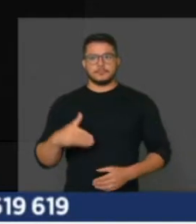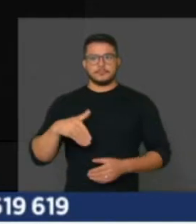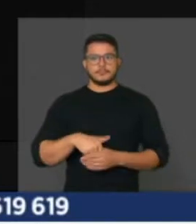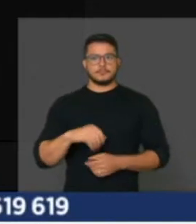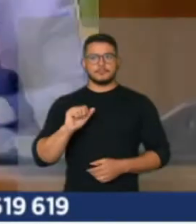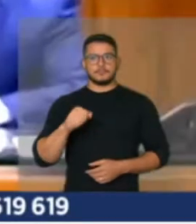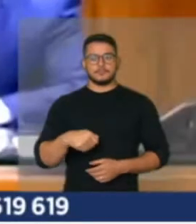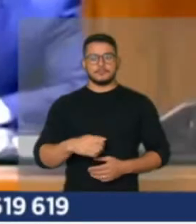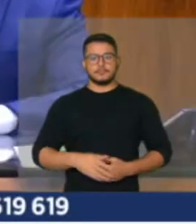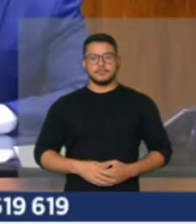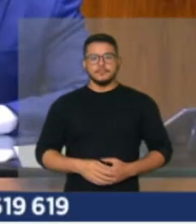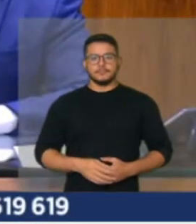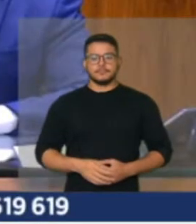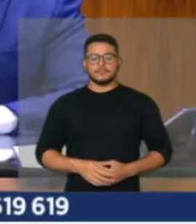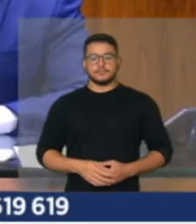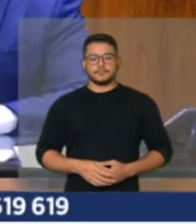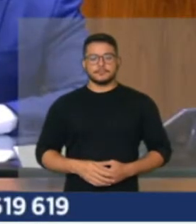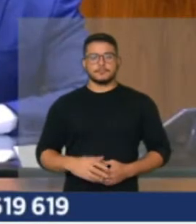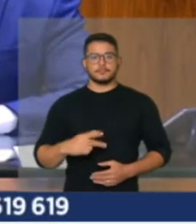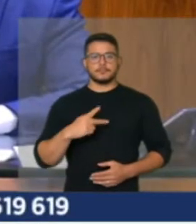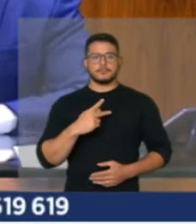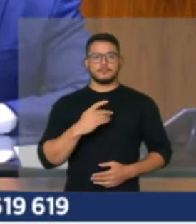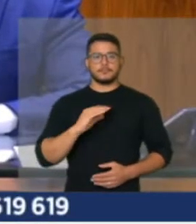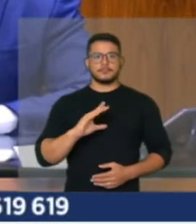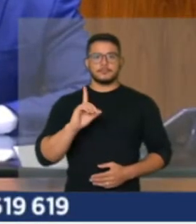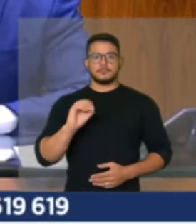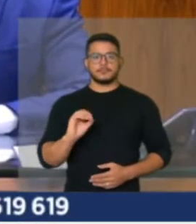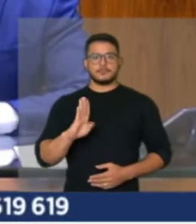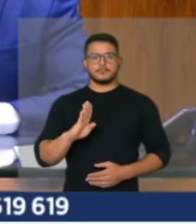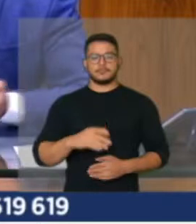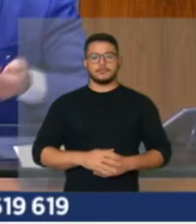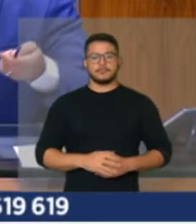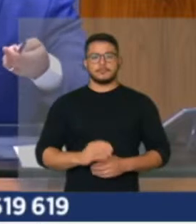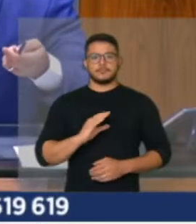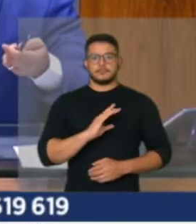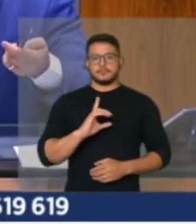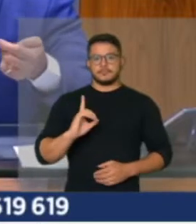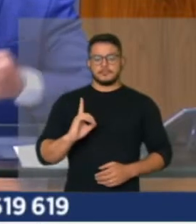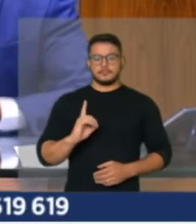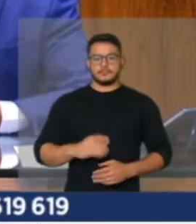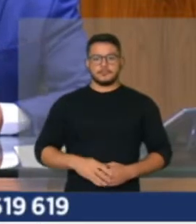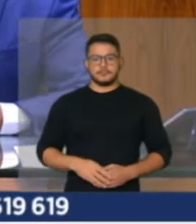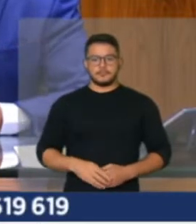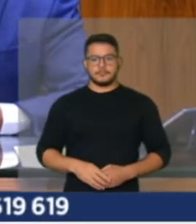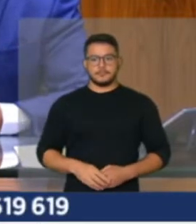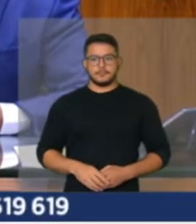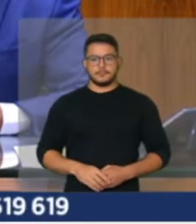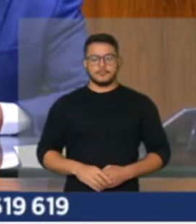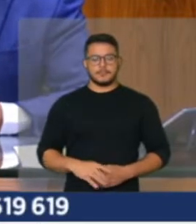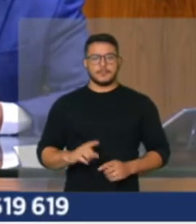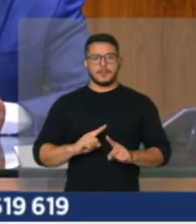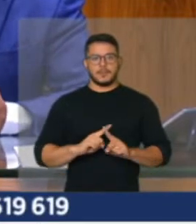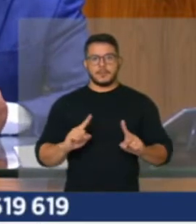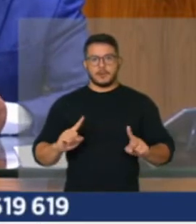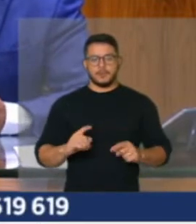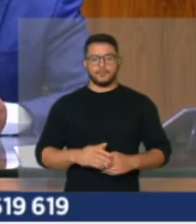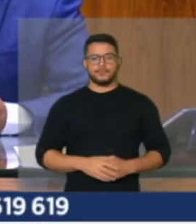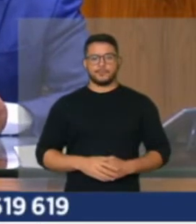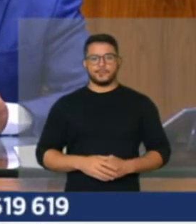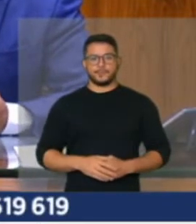REPUBLICANOS SIM. PCDOB, CIDADANIA. -- [DEPUTADO]: CIDADANIA NÃO. -- [PRESIDENTE]: CIDADANIA NÃO. PATRIOTA, PV , REDE?